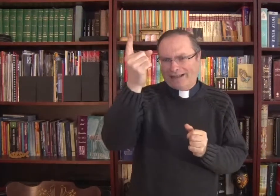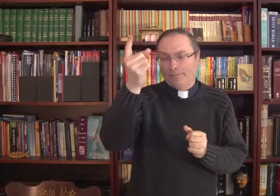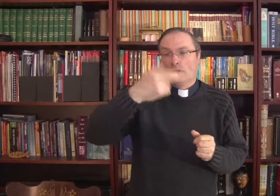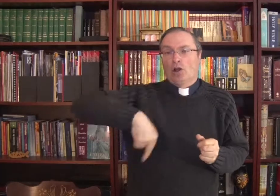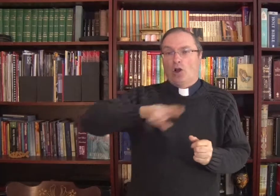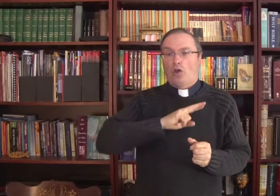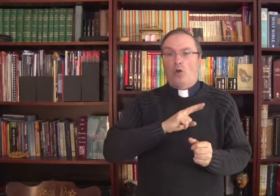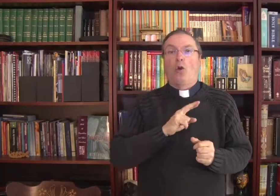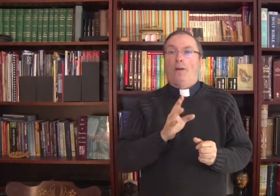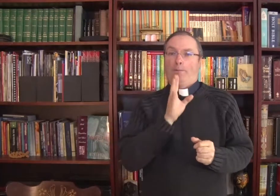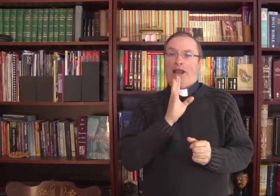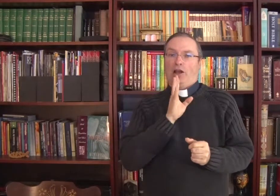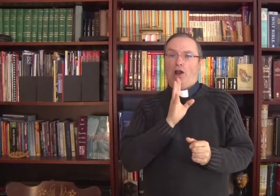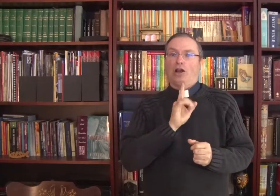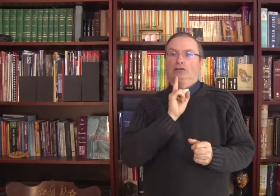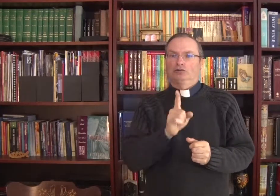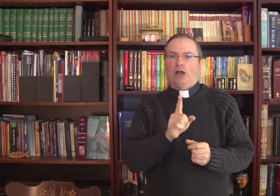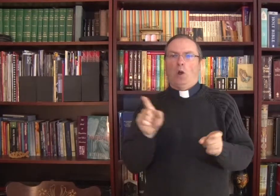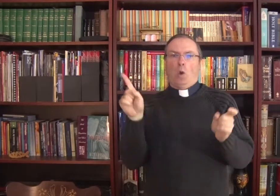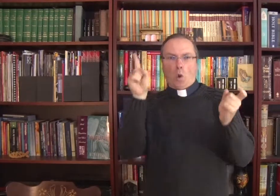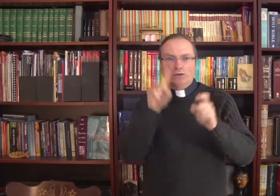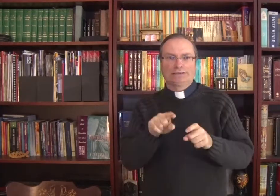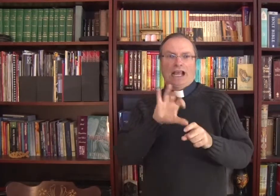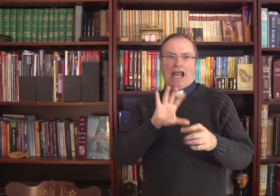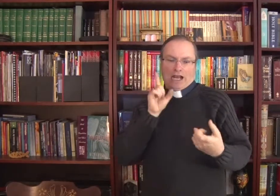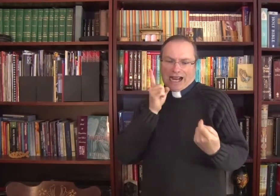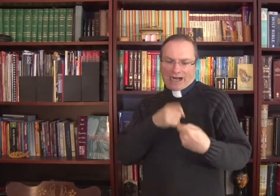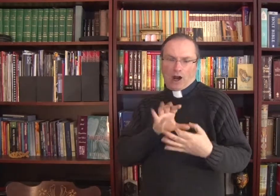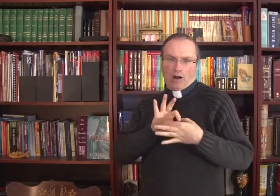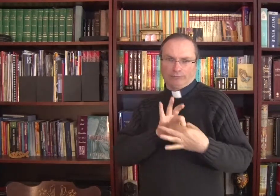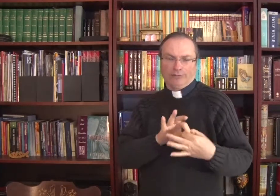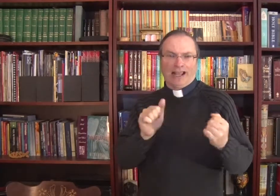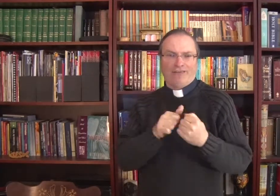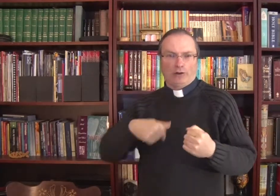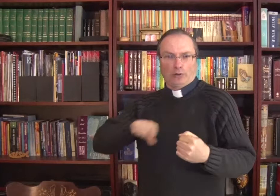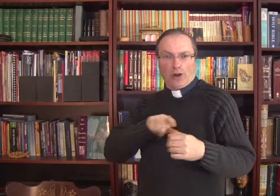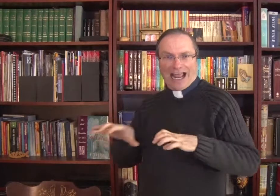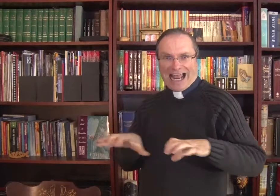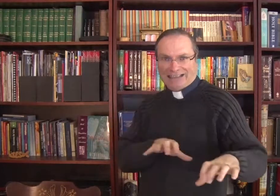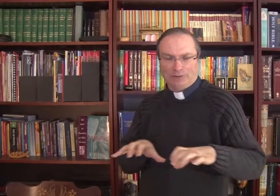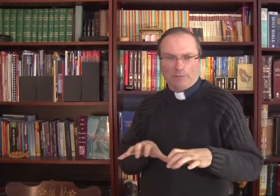que nos paroles soient aussi en accord avec nos actions.